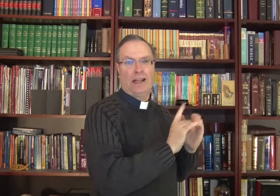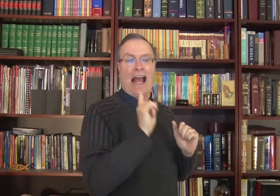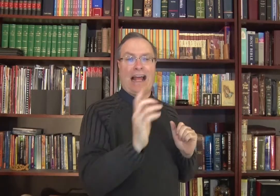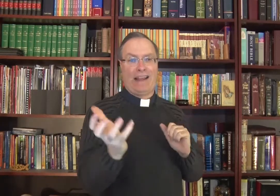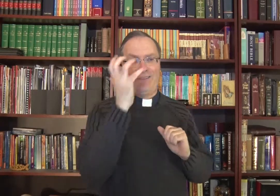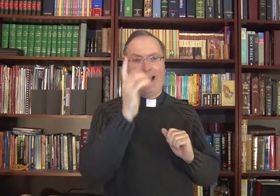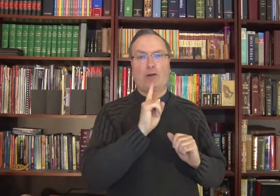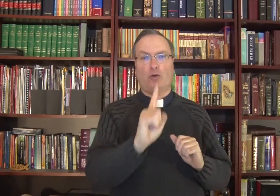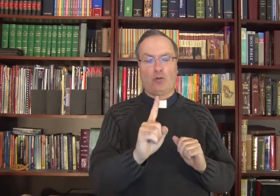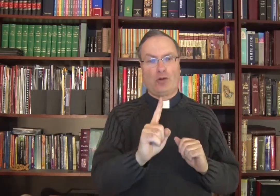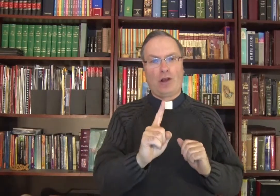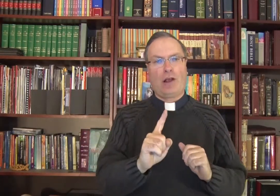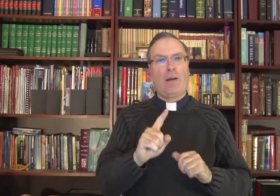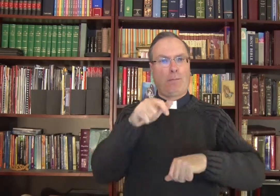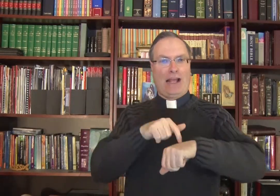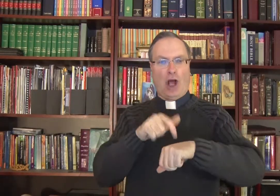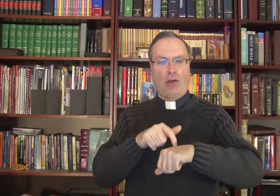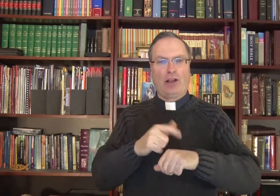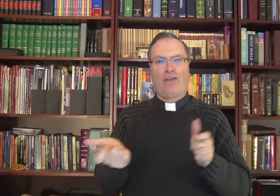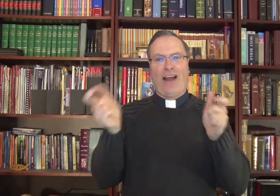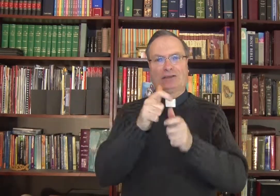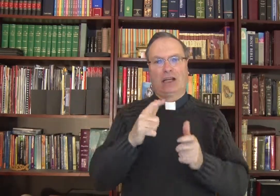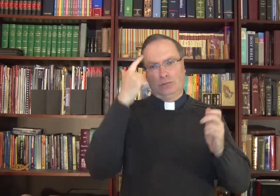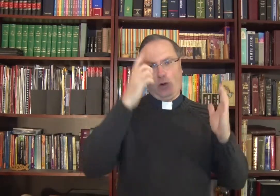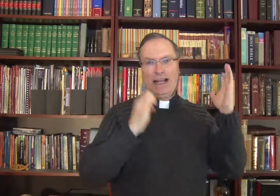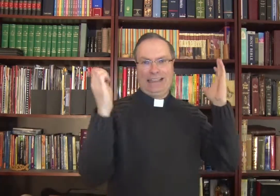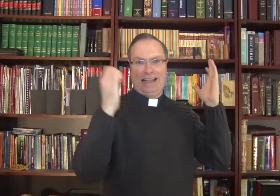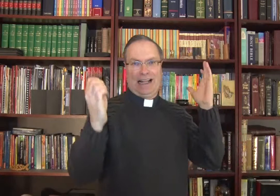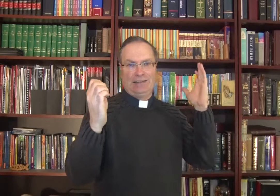En effet, c'est une période de vengeance pour l'Éternel,